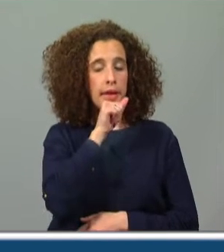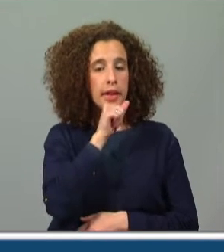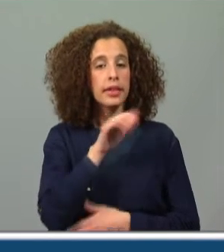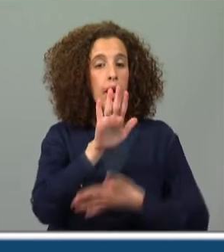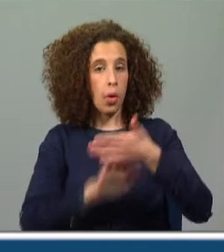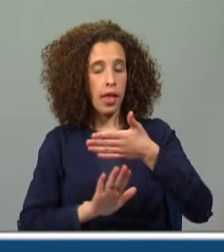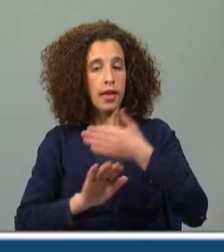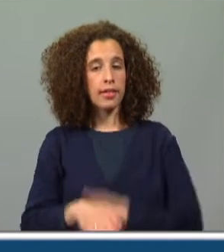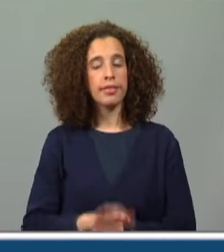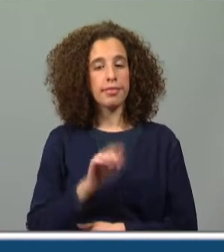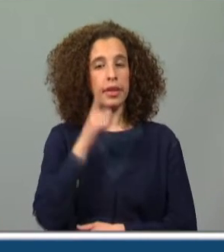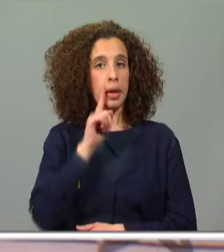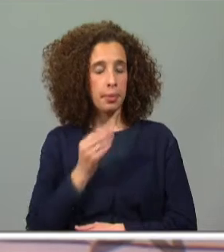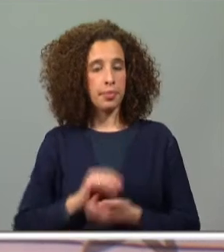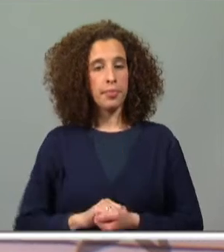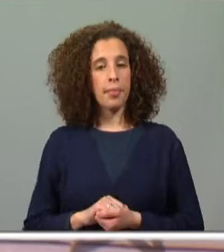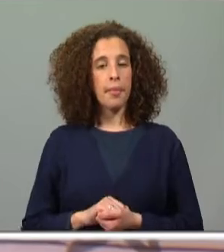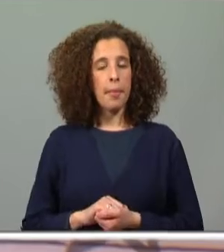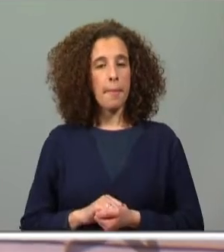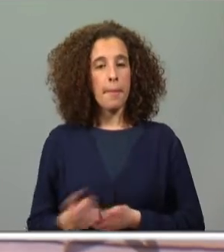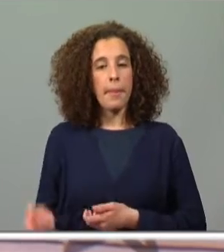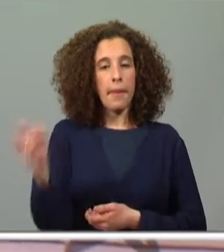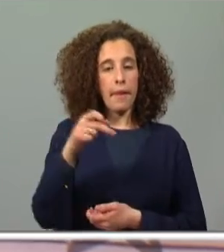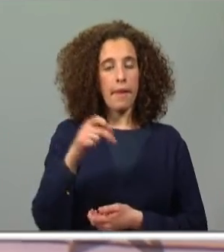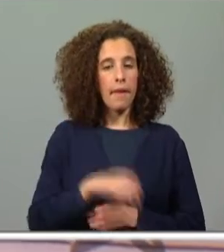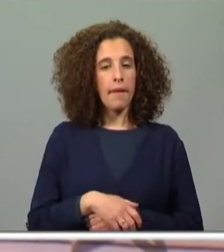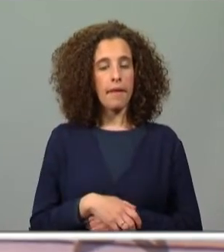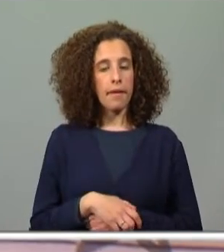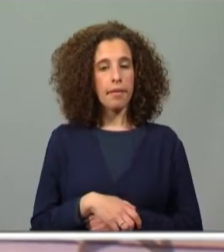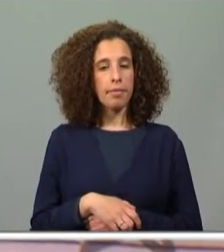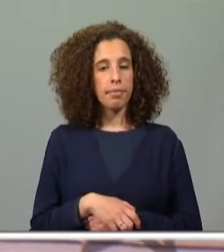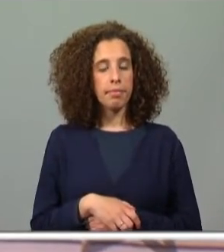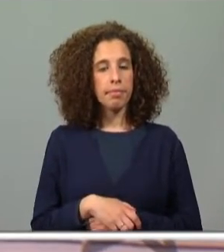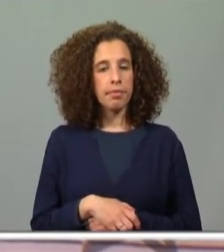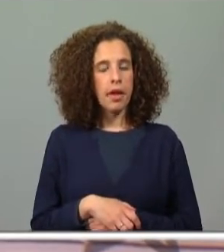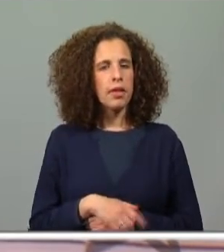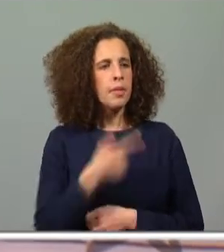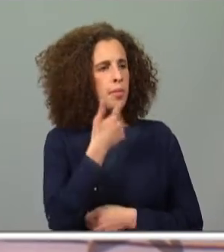a mãe da colega da menina não é que surge e que se percebe do que se está 女孩同事的媽媽不是那個出現並且一個人感知到自己是什麼